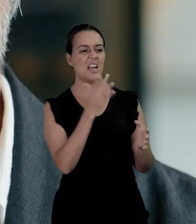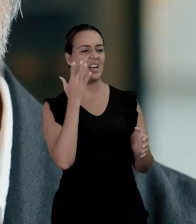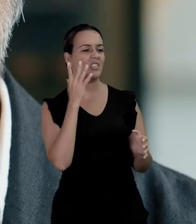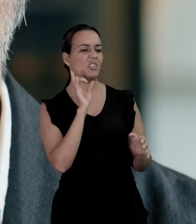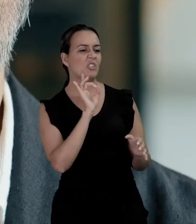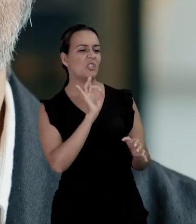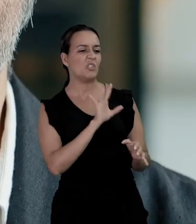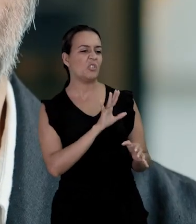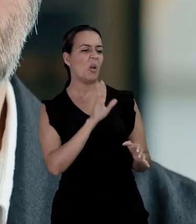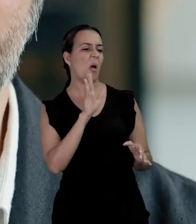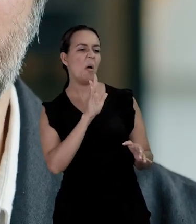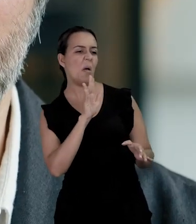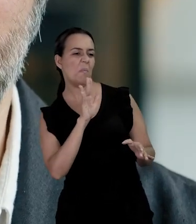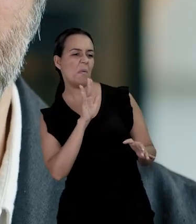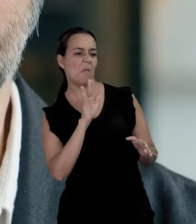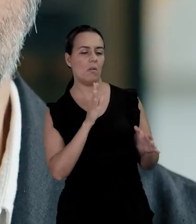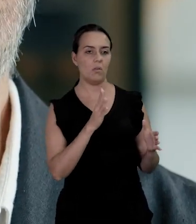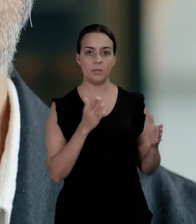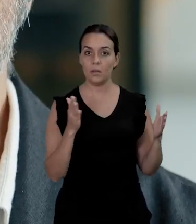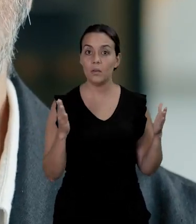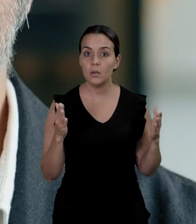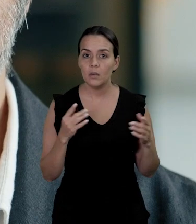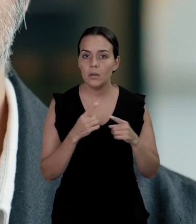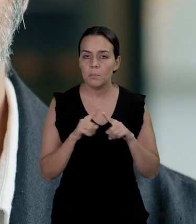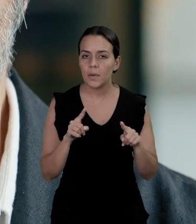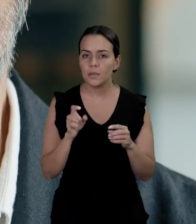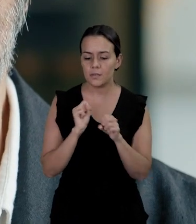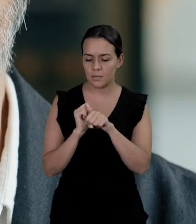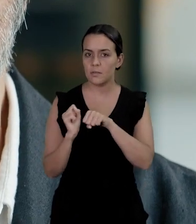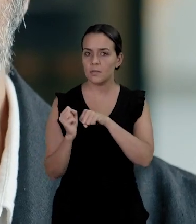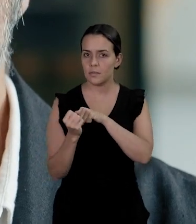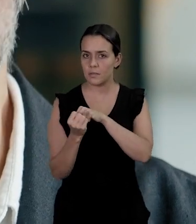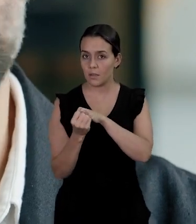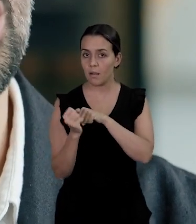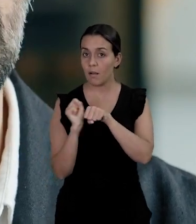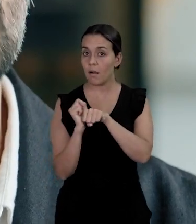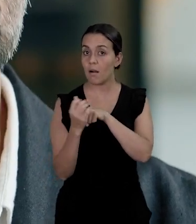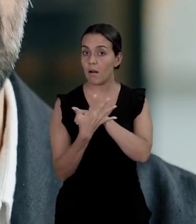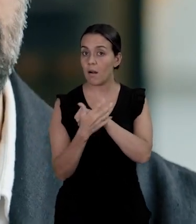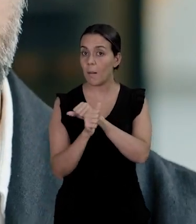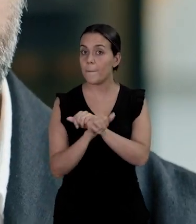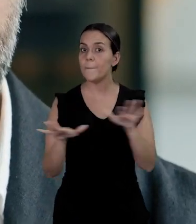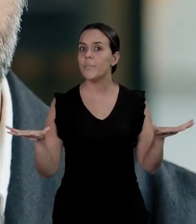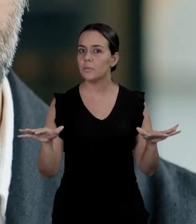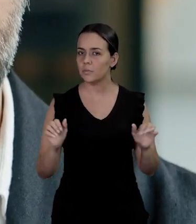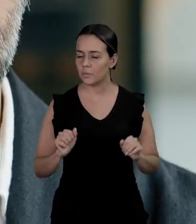Eu acho que, em parte, esse ódio ao artista, eu não acho que ele é generalizado.